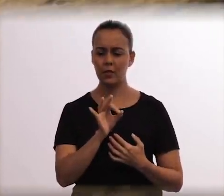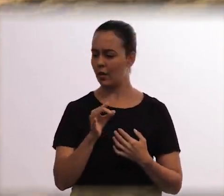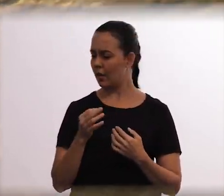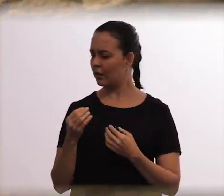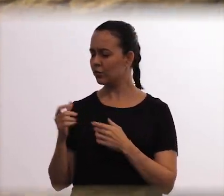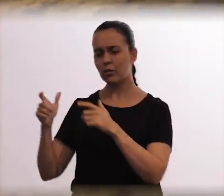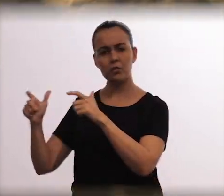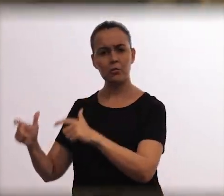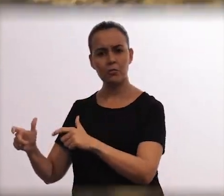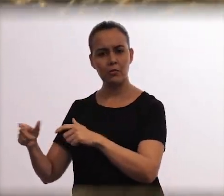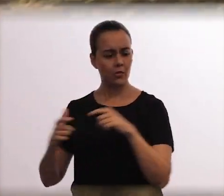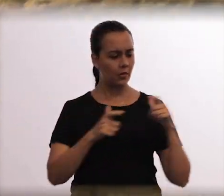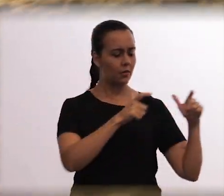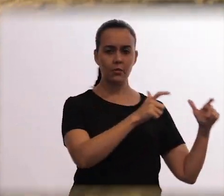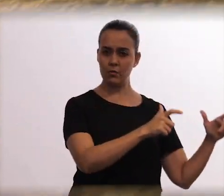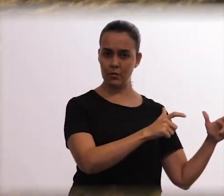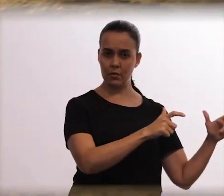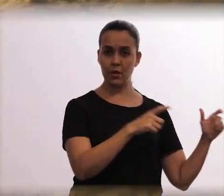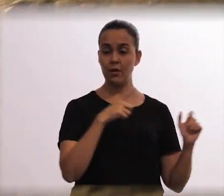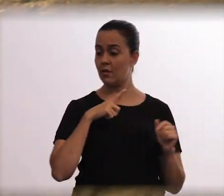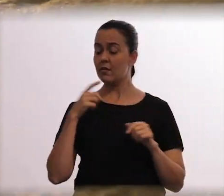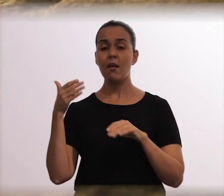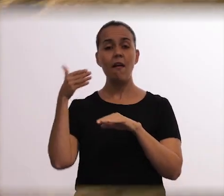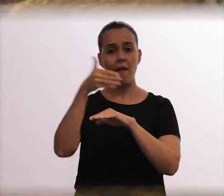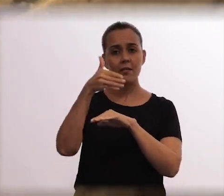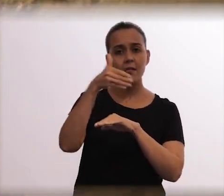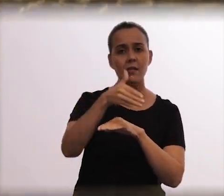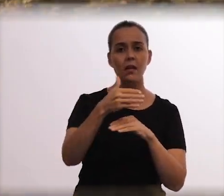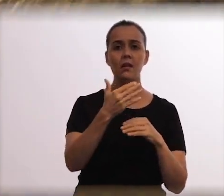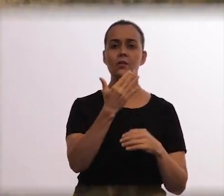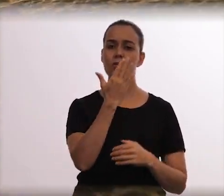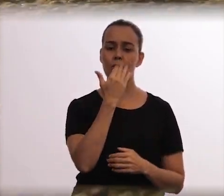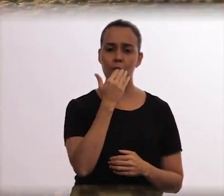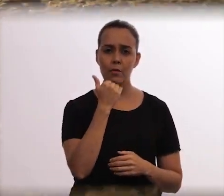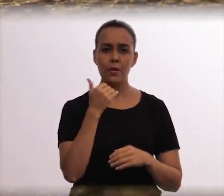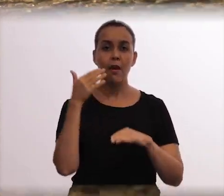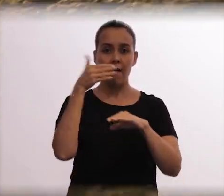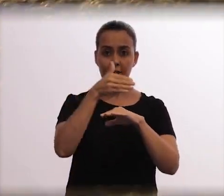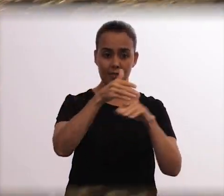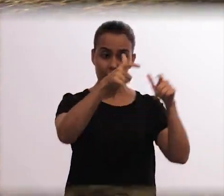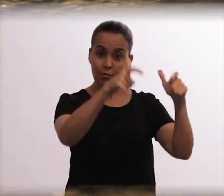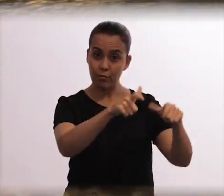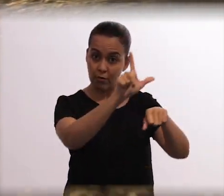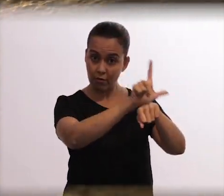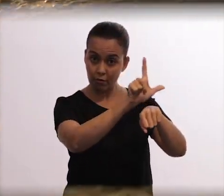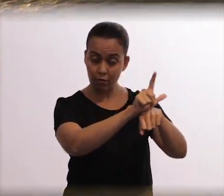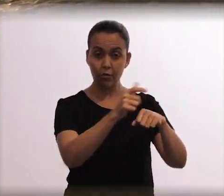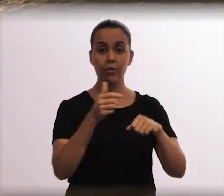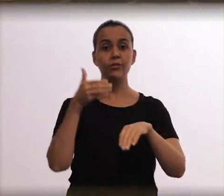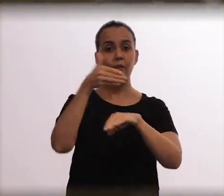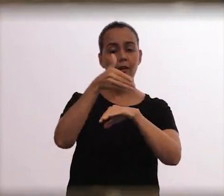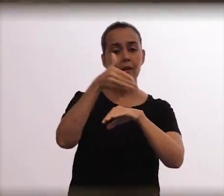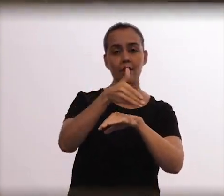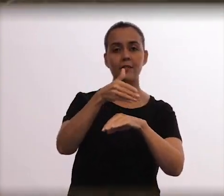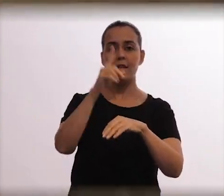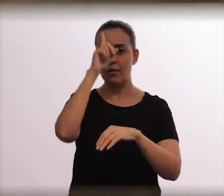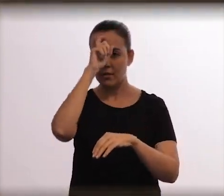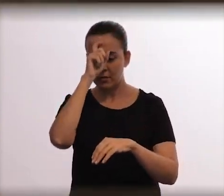acesso a equipamentos, serviços e consumo. E todos eles apresentam como se a favela e a periferia fossem o inferno